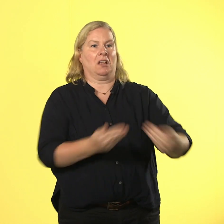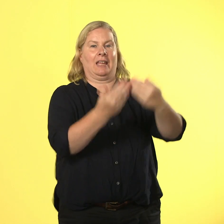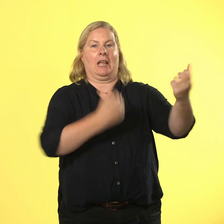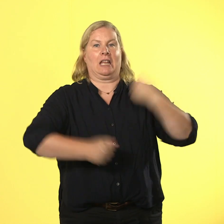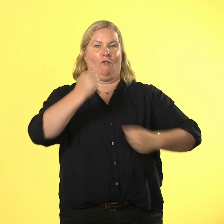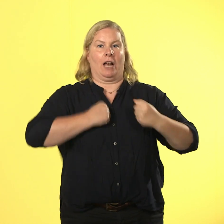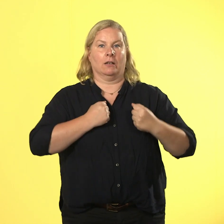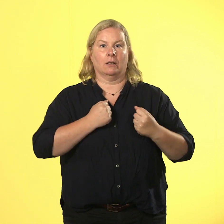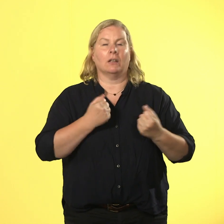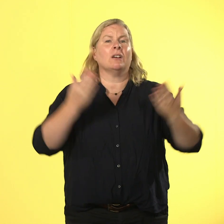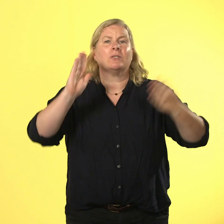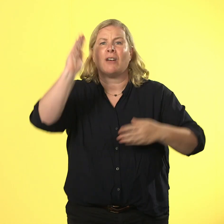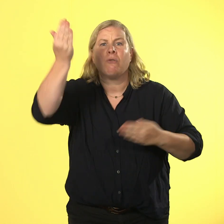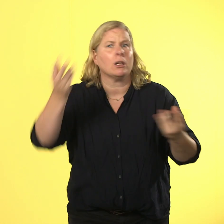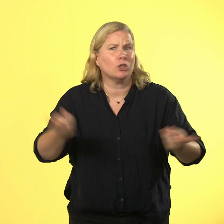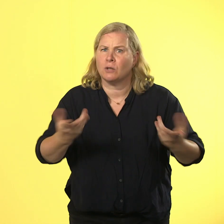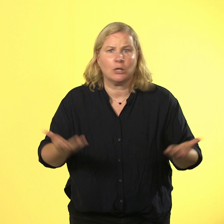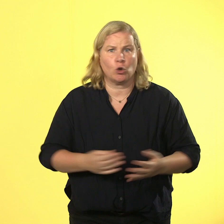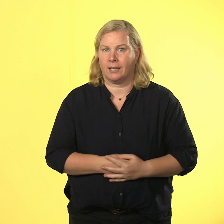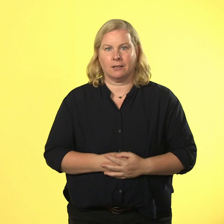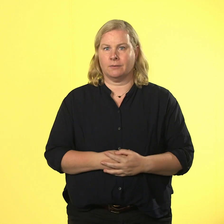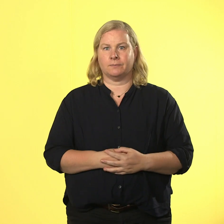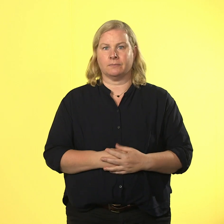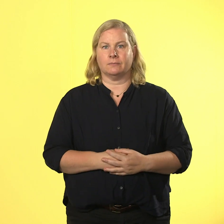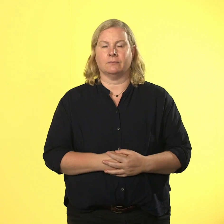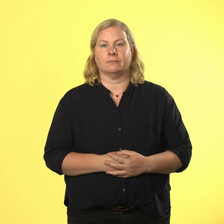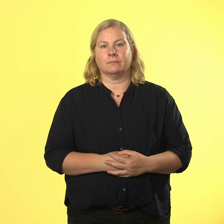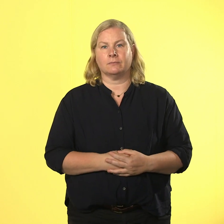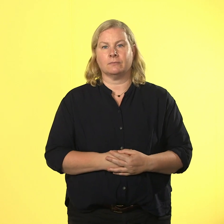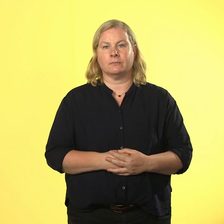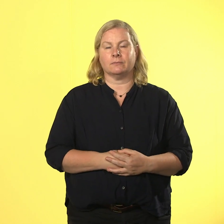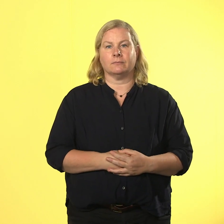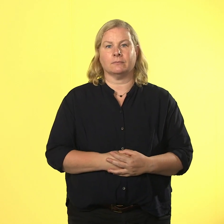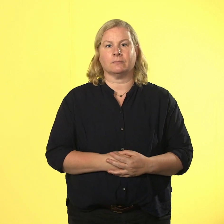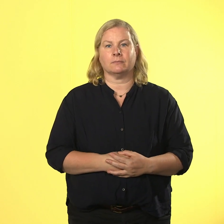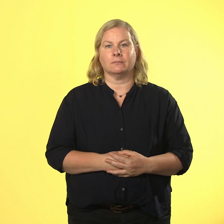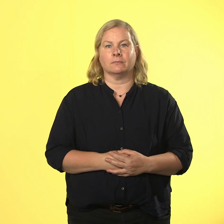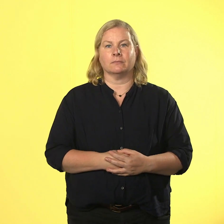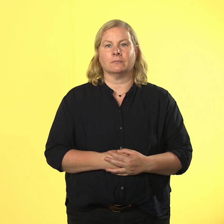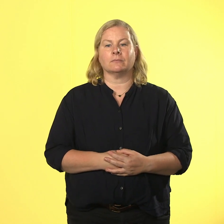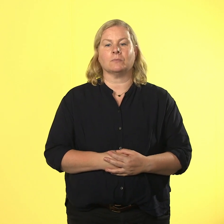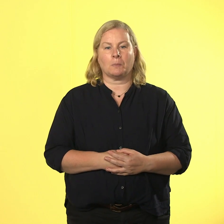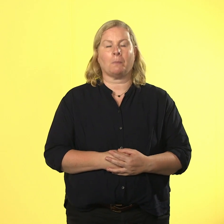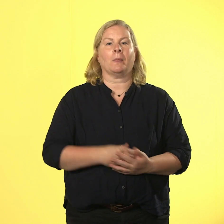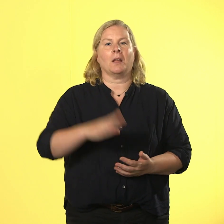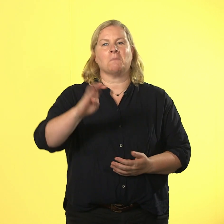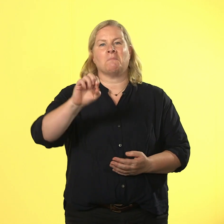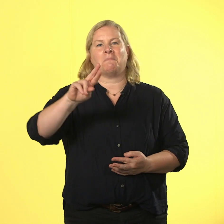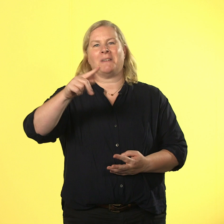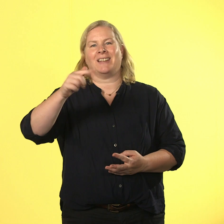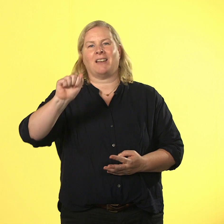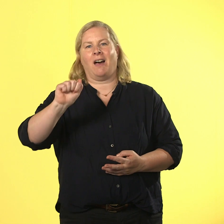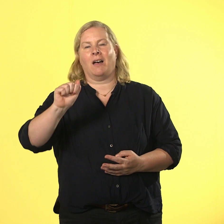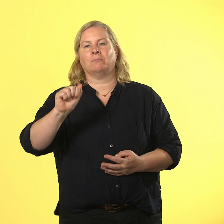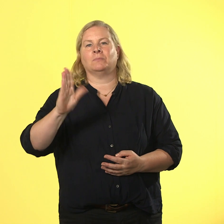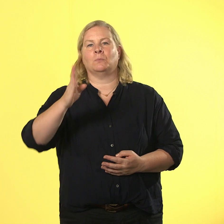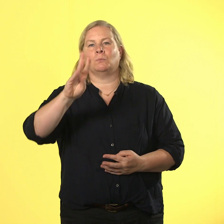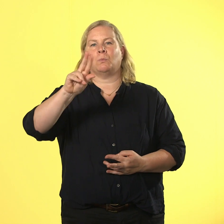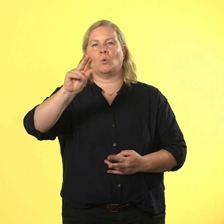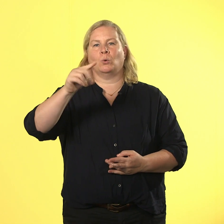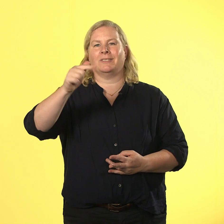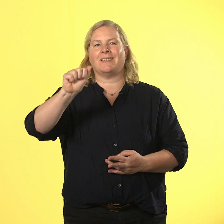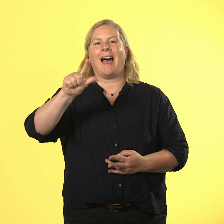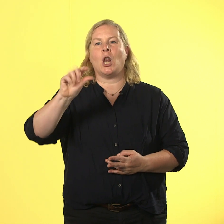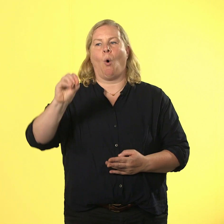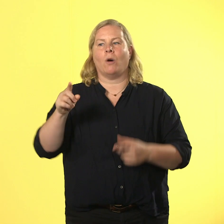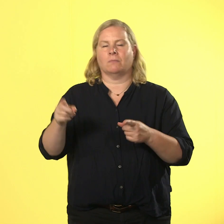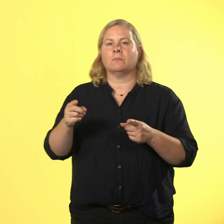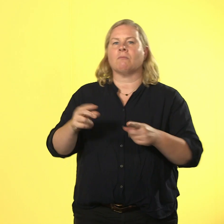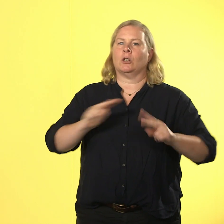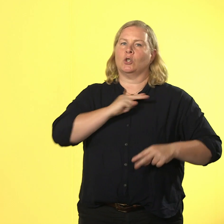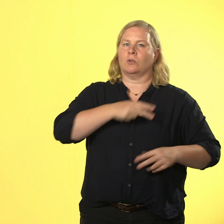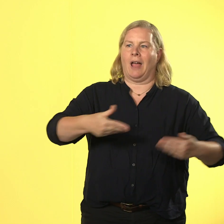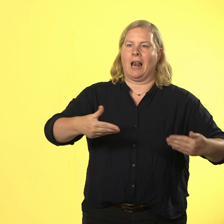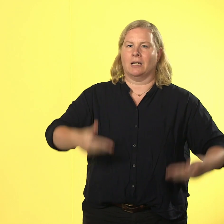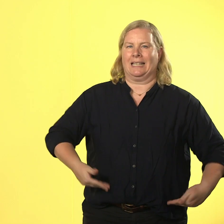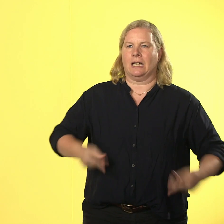berta brutalo kriegt voll stress mit dem sozialen dienst und alle sind stinksauer auf sie. tja und